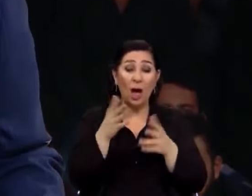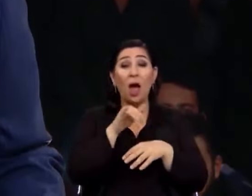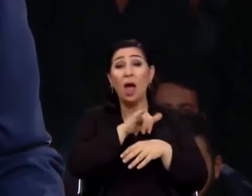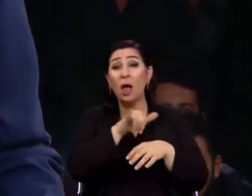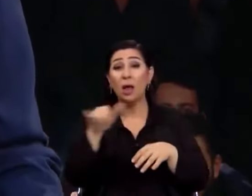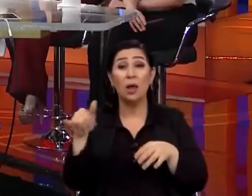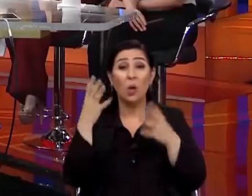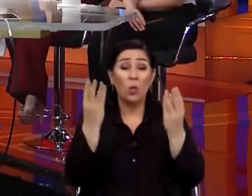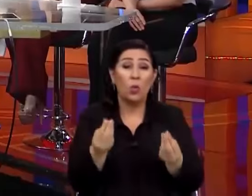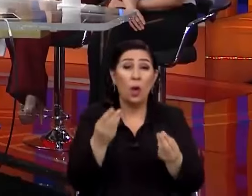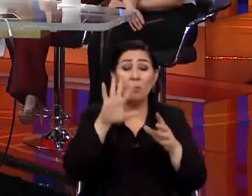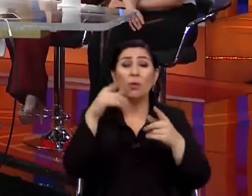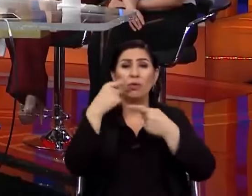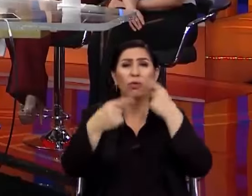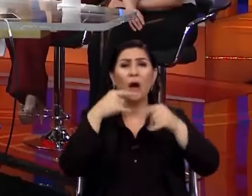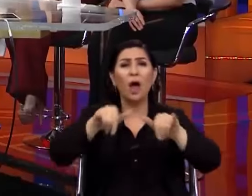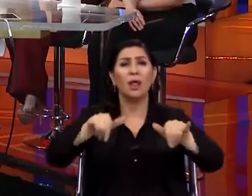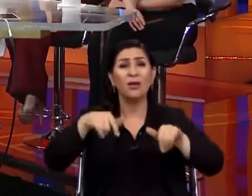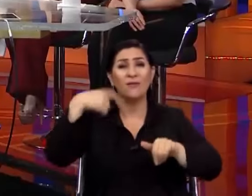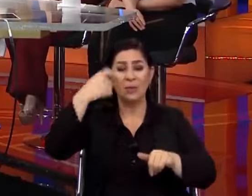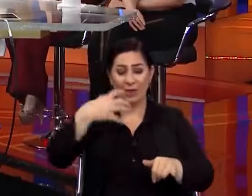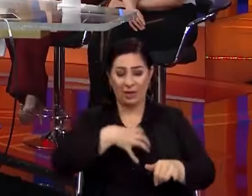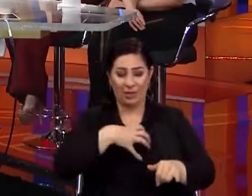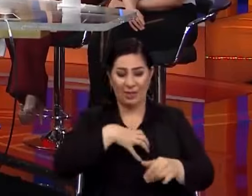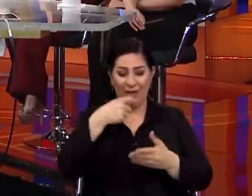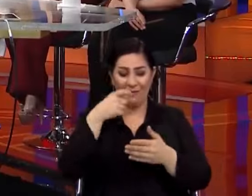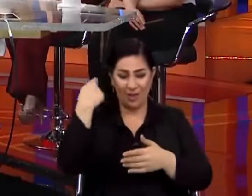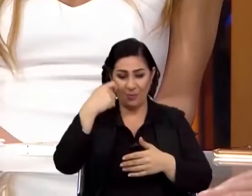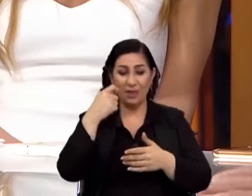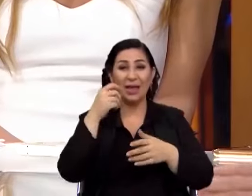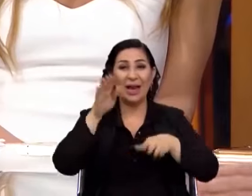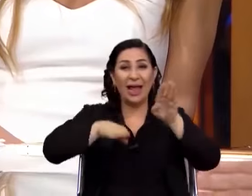şeyleri söylüyor Çünkü herkes filmini tanıtmak derdinde insanlar sette